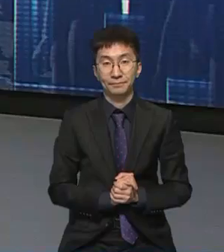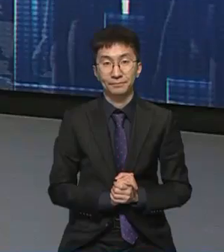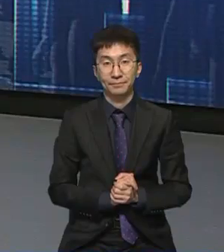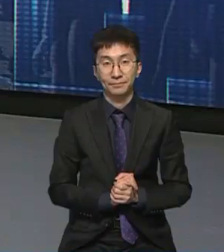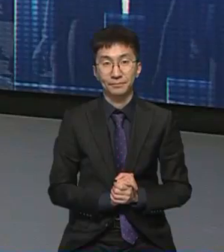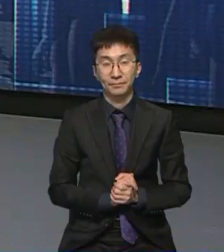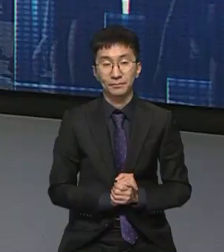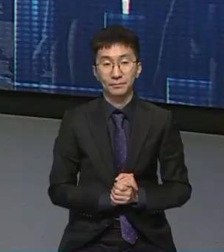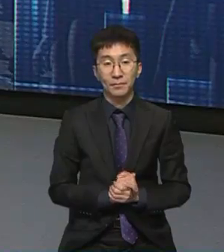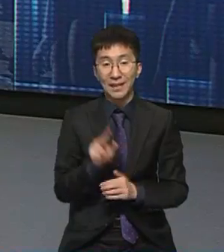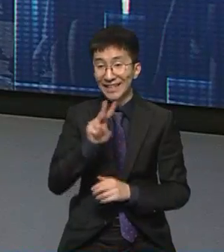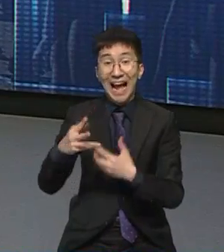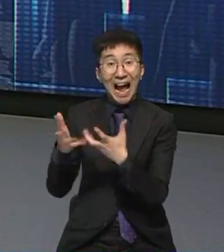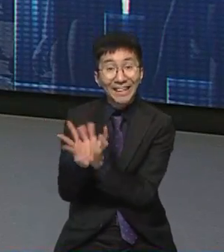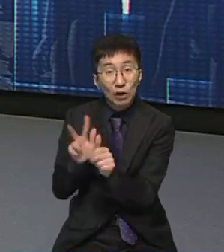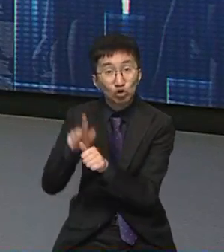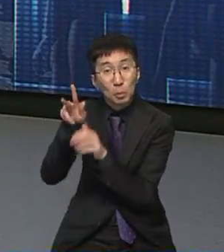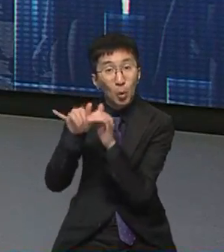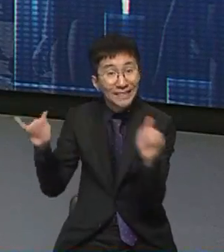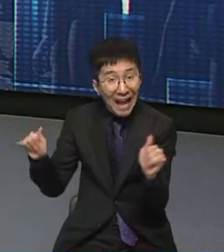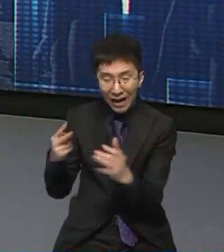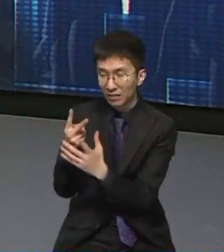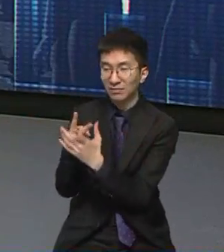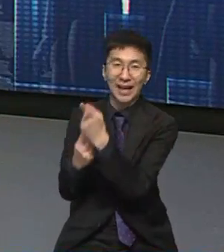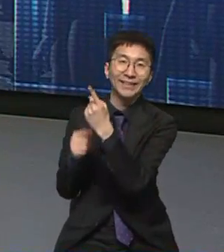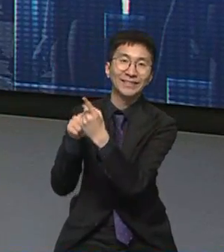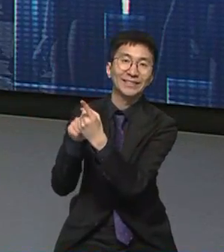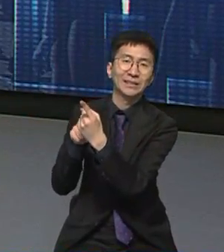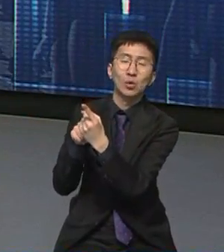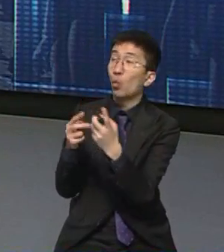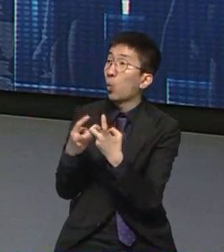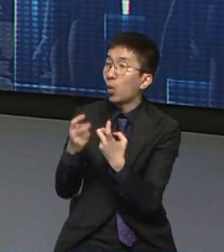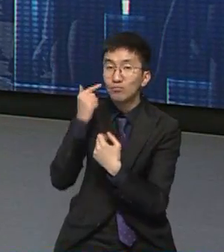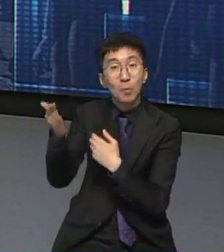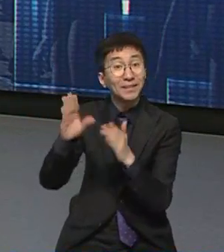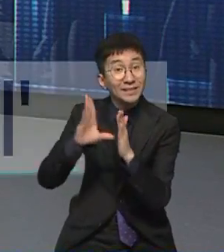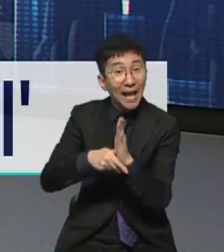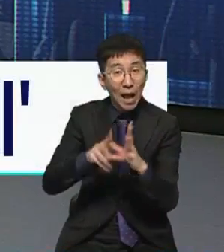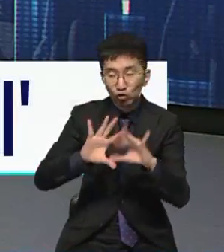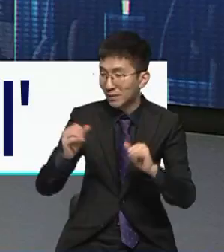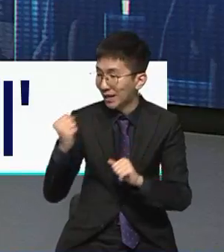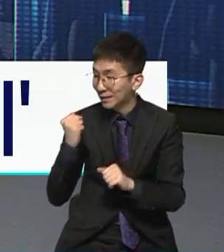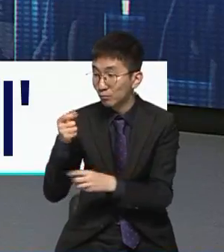(앵커) 야권 후보 단일화를 가상한 질문에서는 국민의힘 윤석열 후보 또